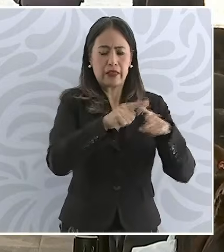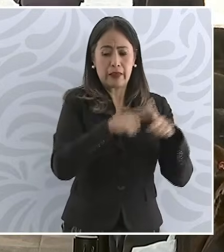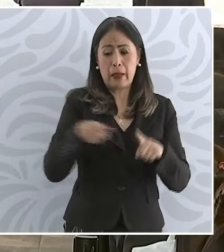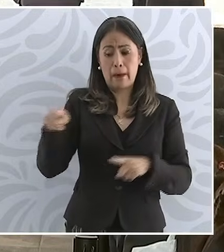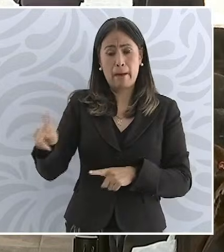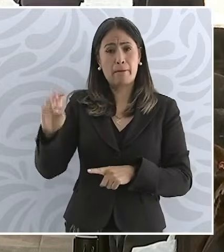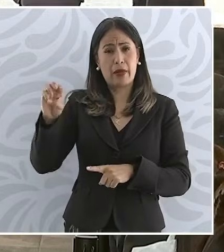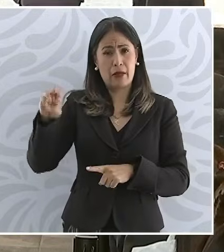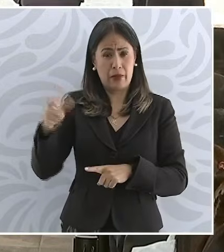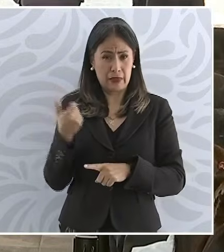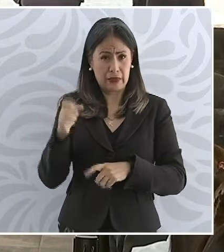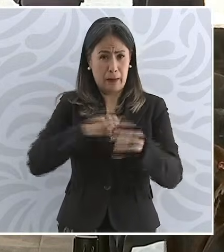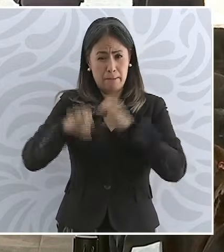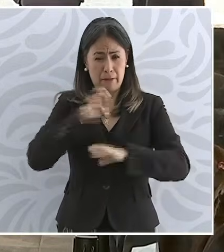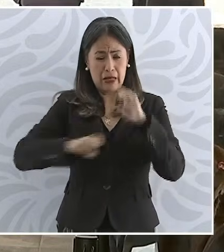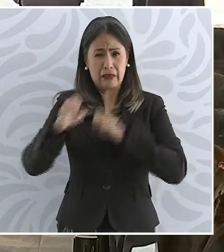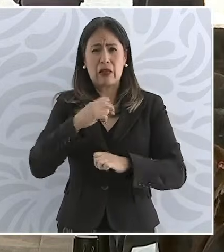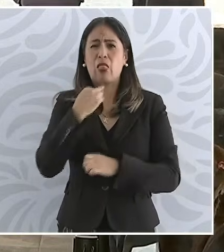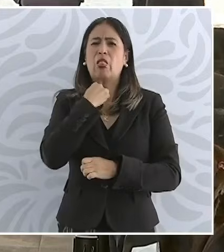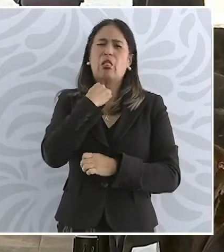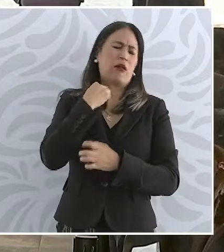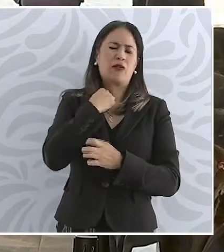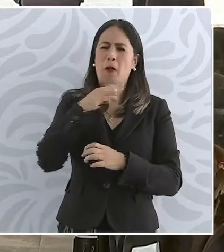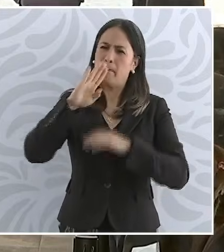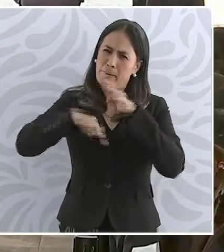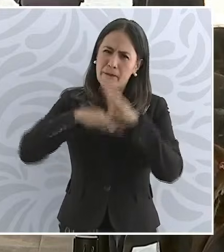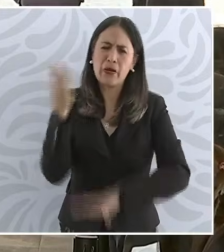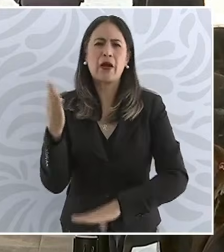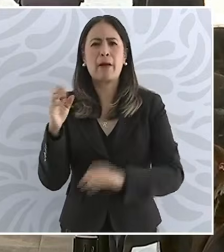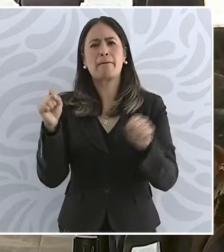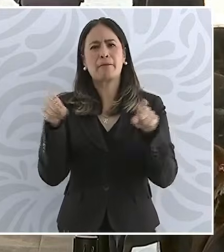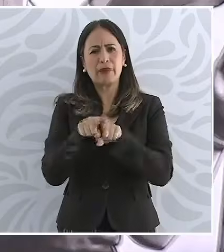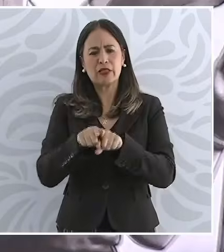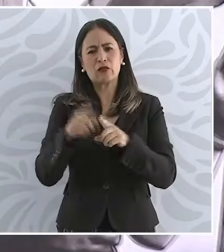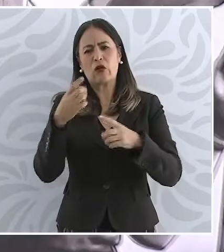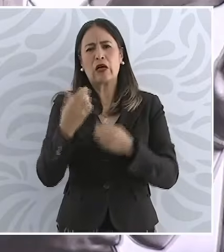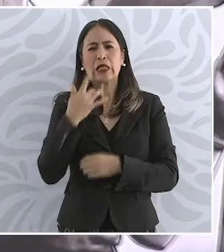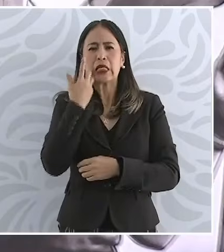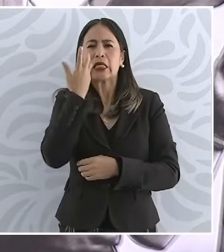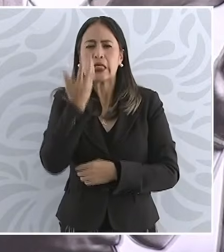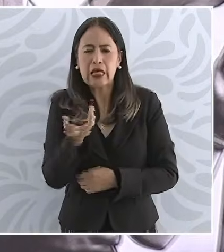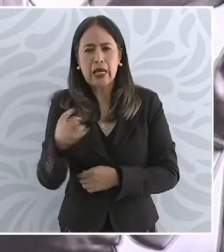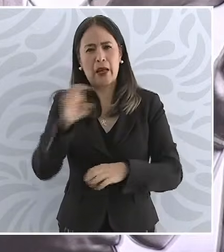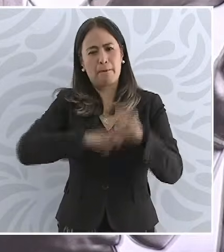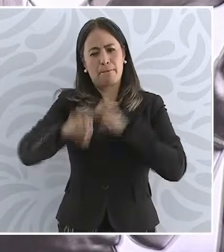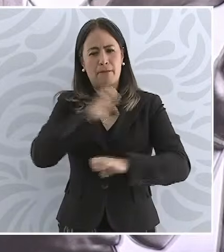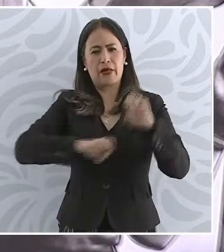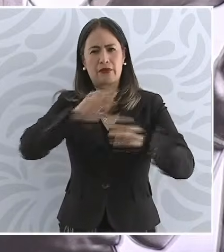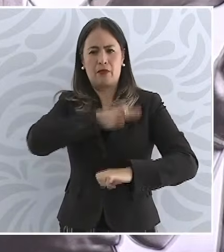crisis administraciones ineficientes y tentativas privatizadoras internamente